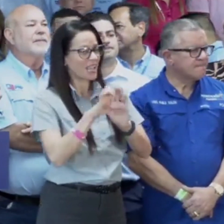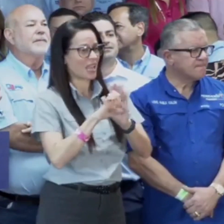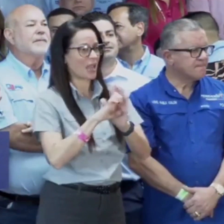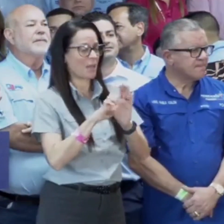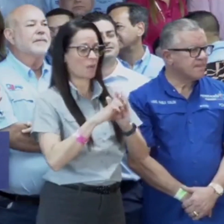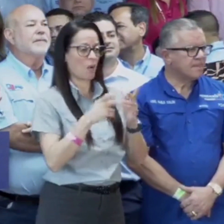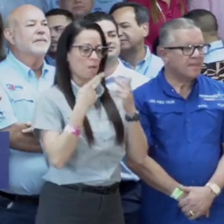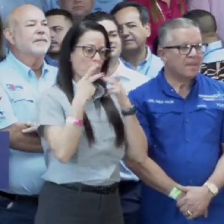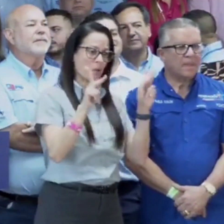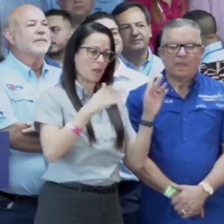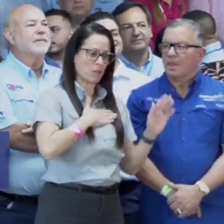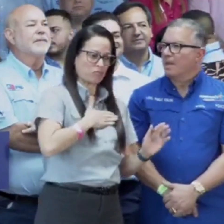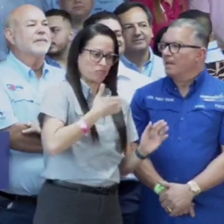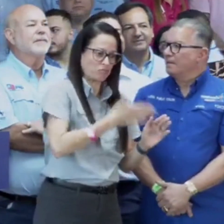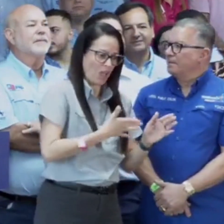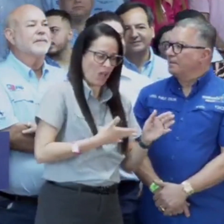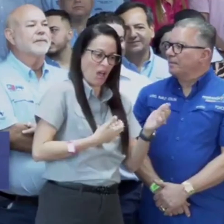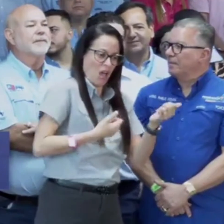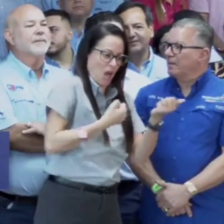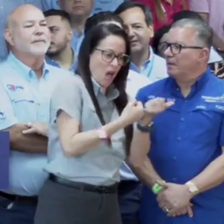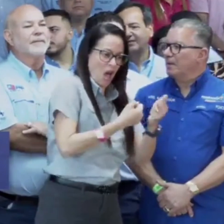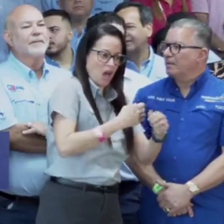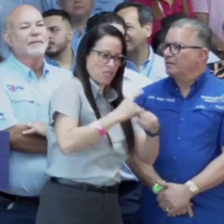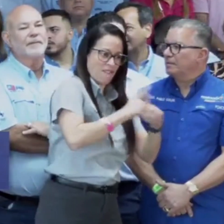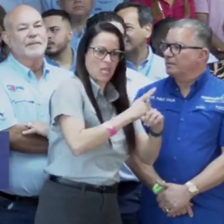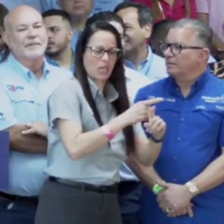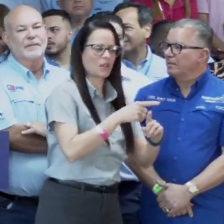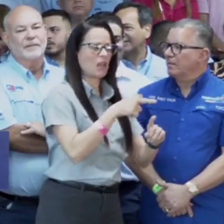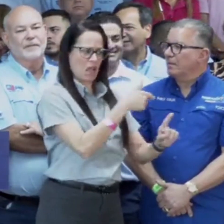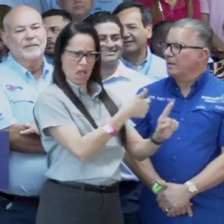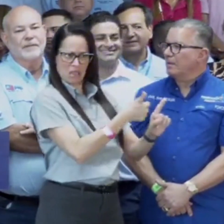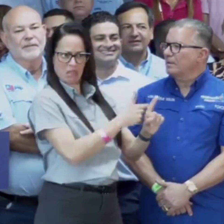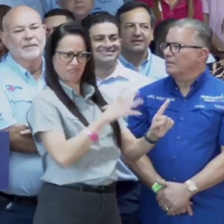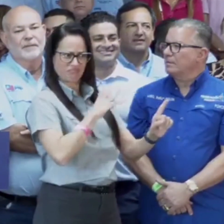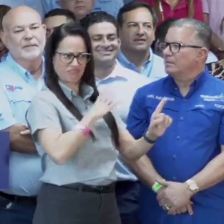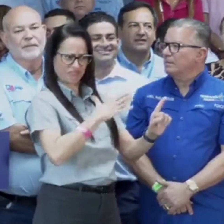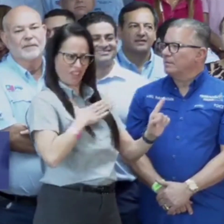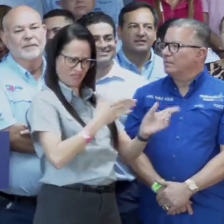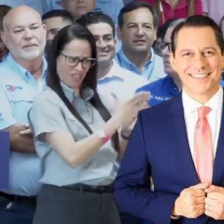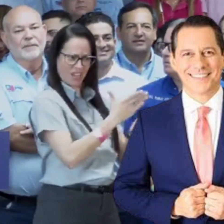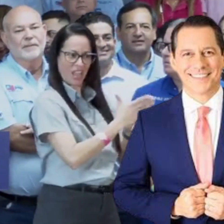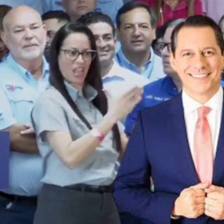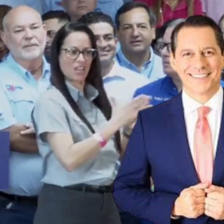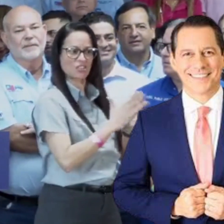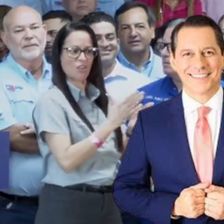sabe y puede decir pues mira é tiene derecho a su libertad de opinión su libertad de expresión